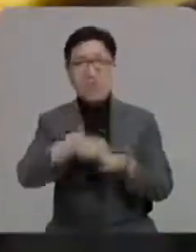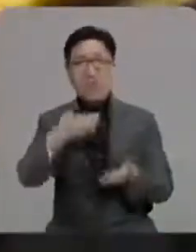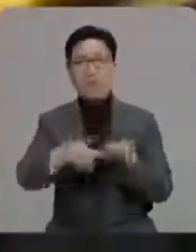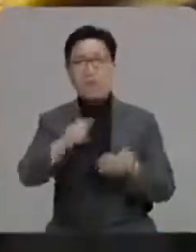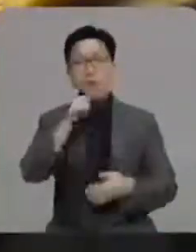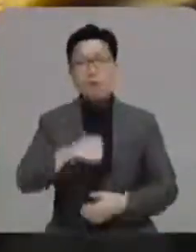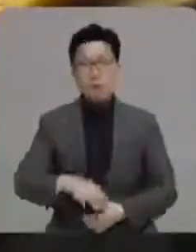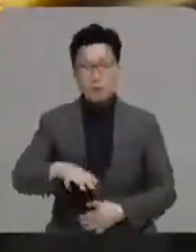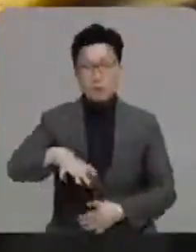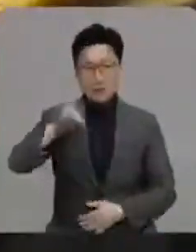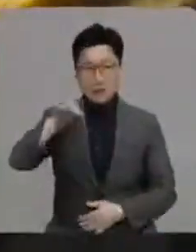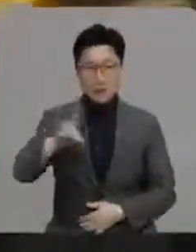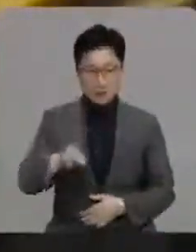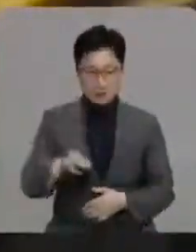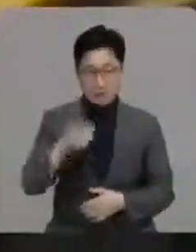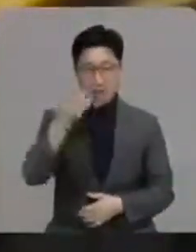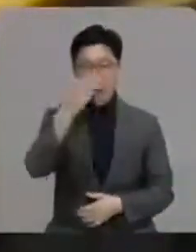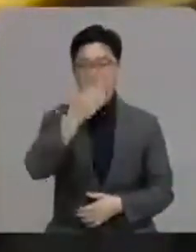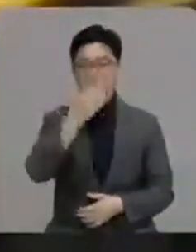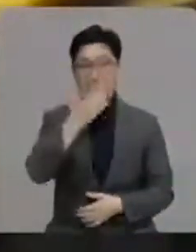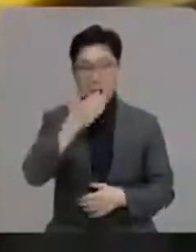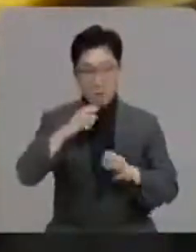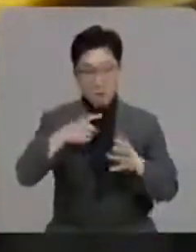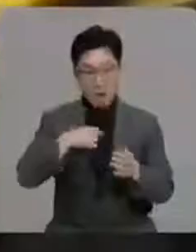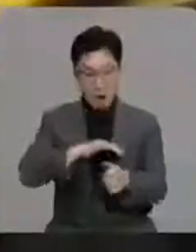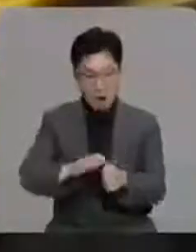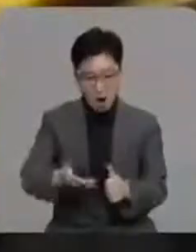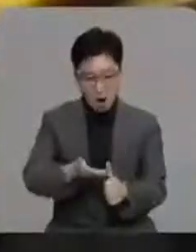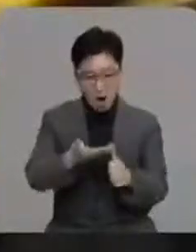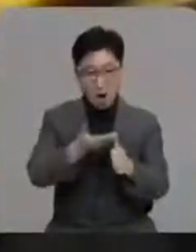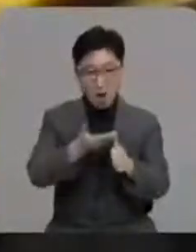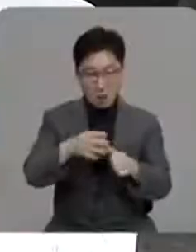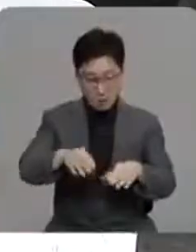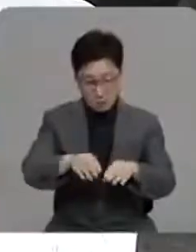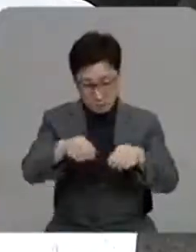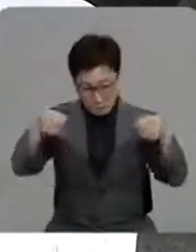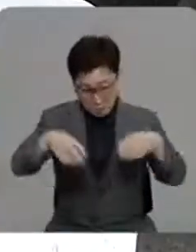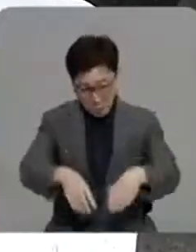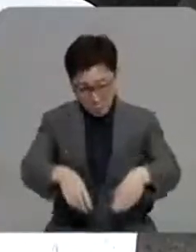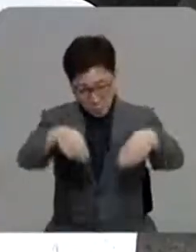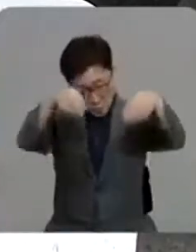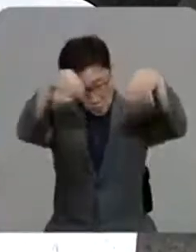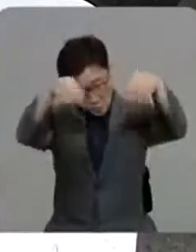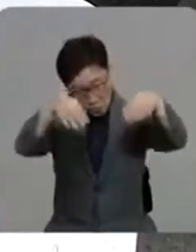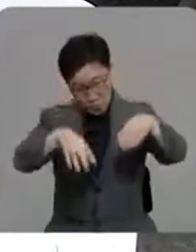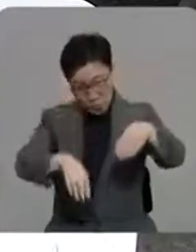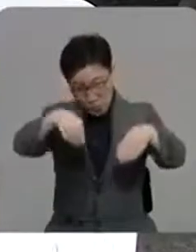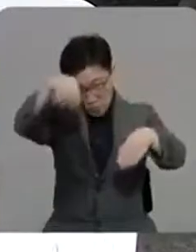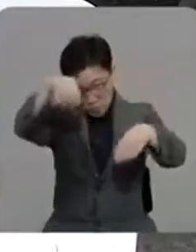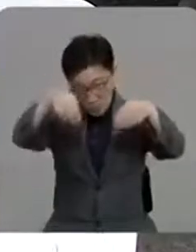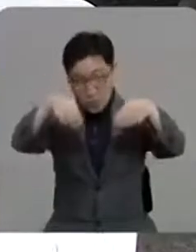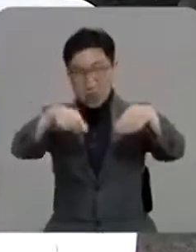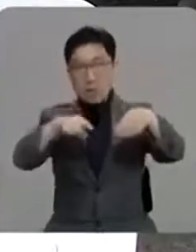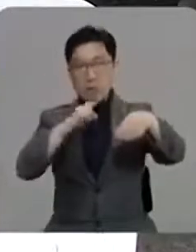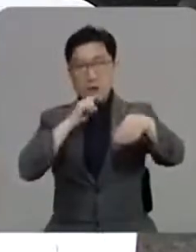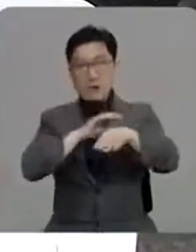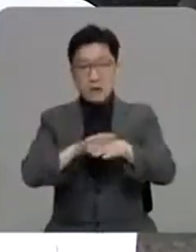처음 양봉을 해보는 사람들. 조심스럽게 벌통을 열고 봉판을 하나씩 올려 벌들이 잘 번식하는지